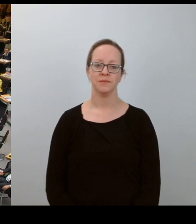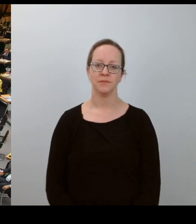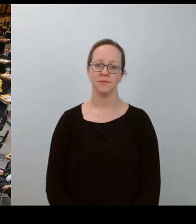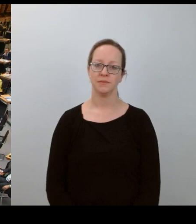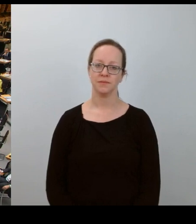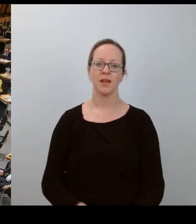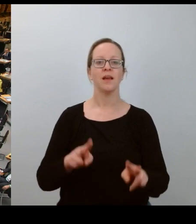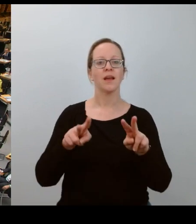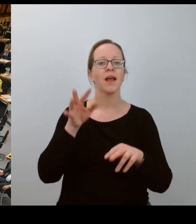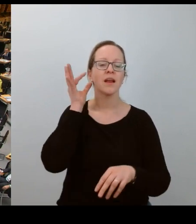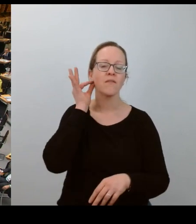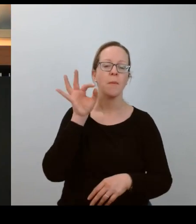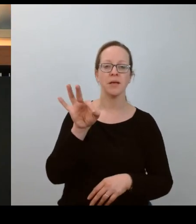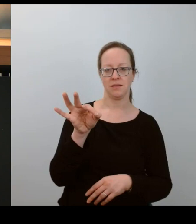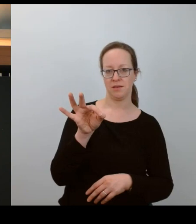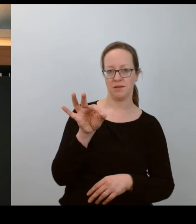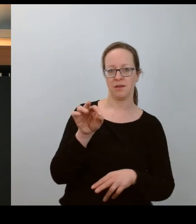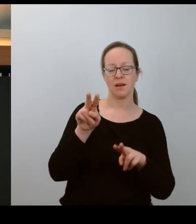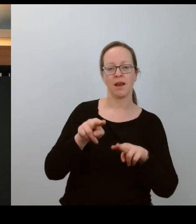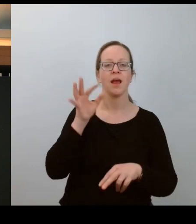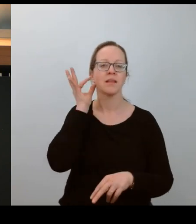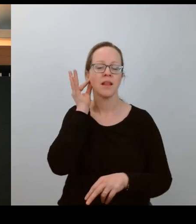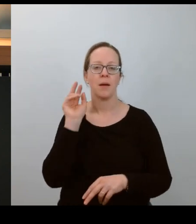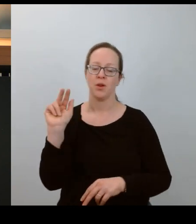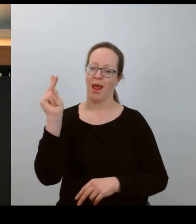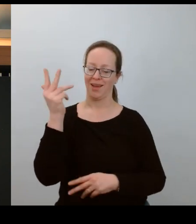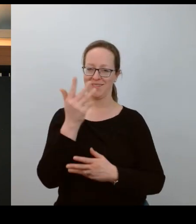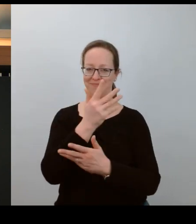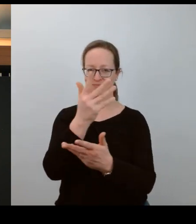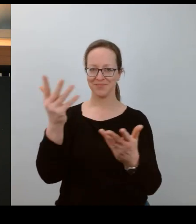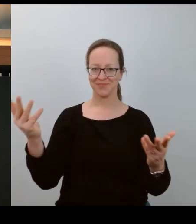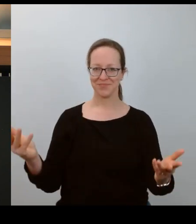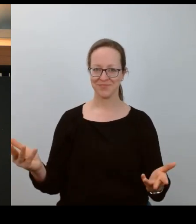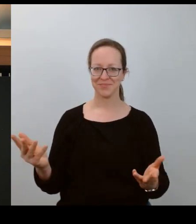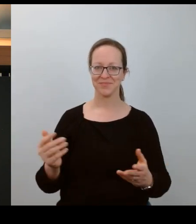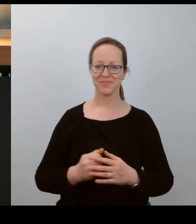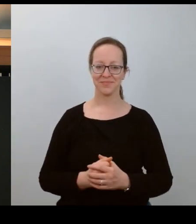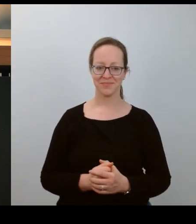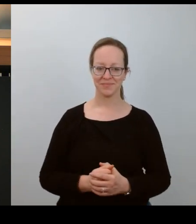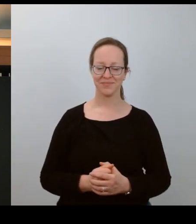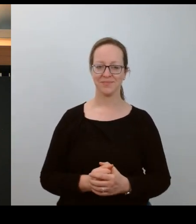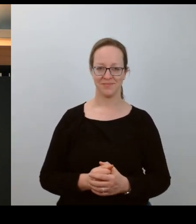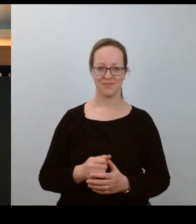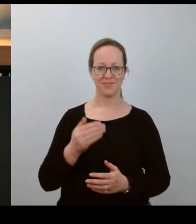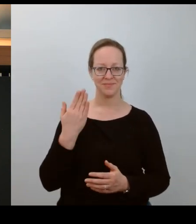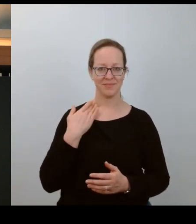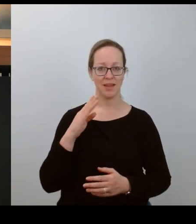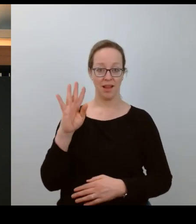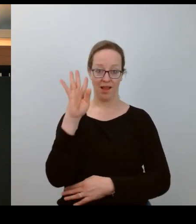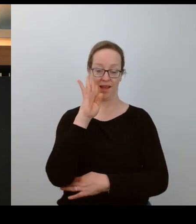Das war auch ganz gut so, denn dadurch waren die Eindrücke und Informationen zum Datenschutzbericht 2022 noch frischer.